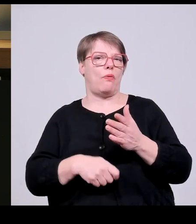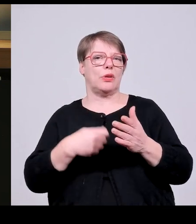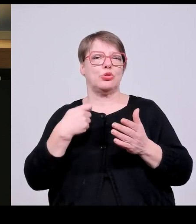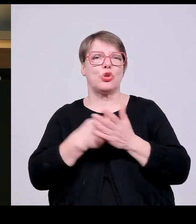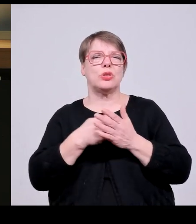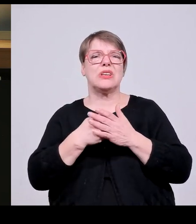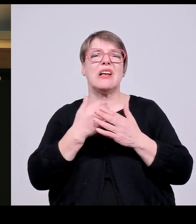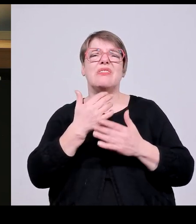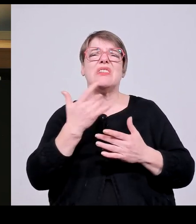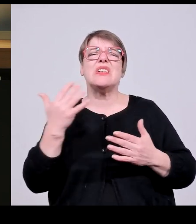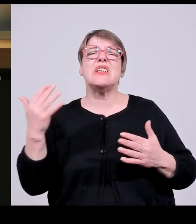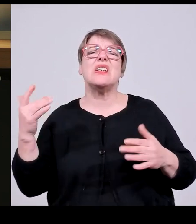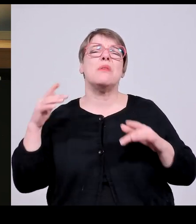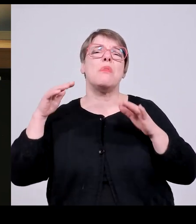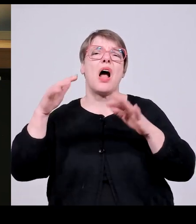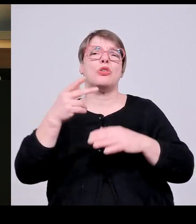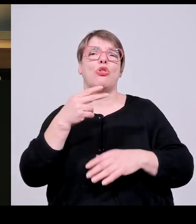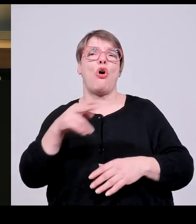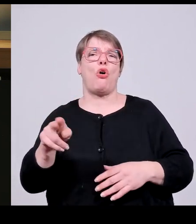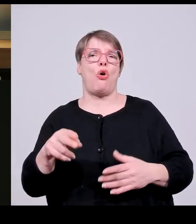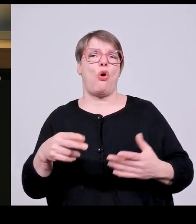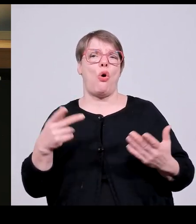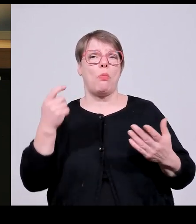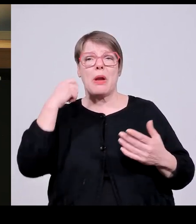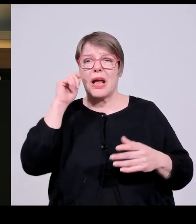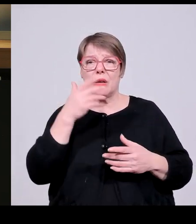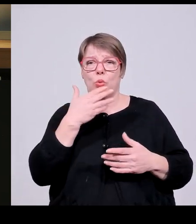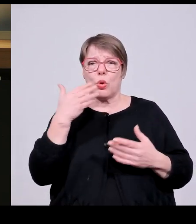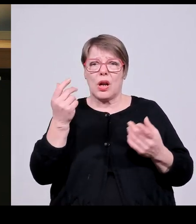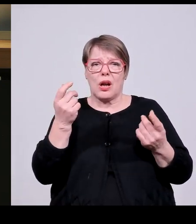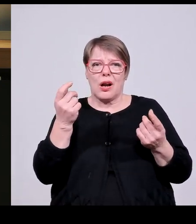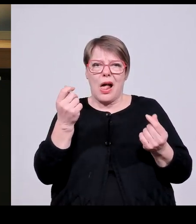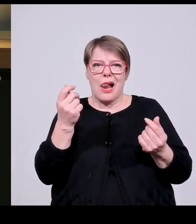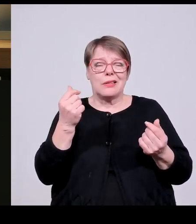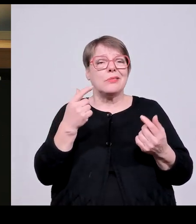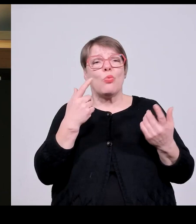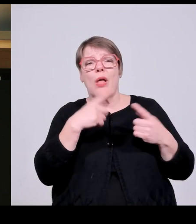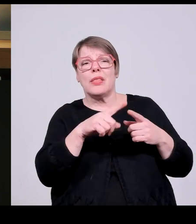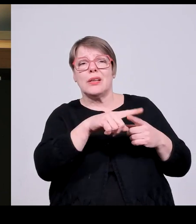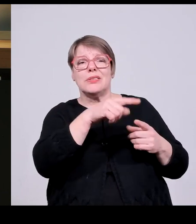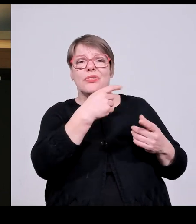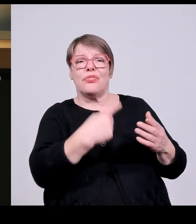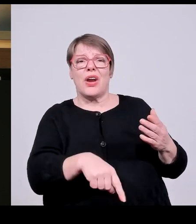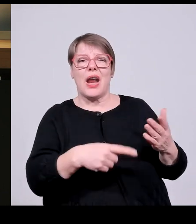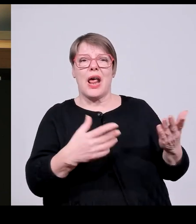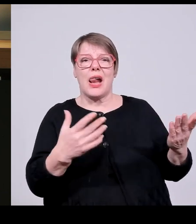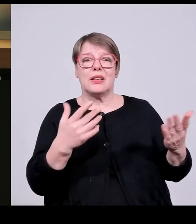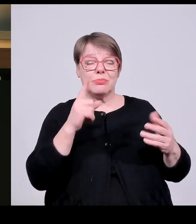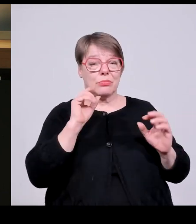NG zusammenarbeiten könnte. Außer vielleicht den Glauben, dass das Land Berlin ist angeblich besser